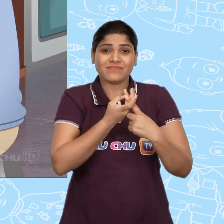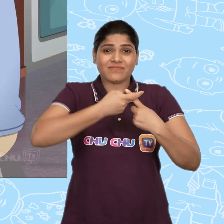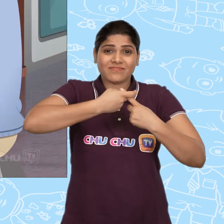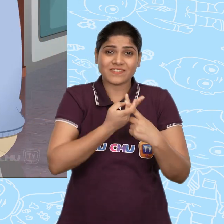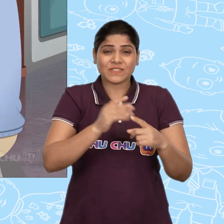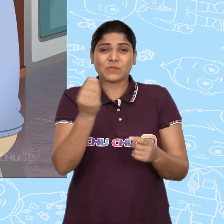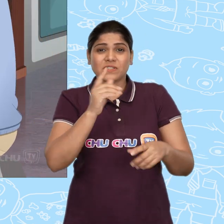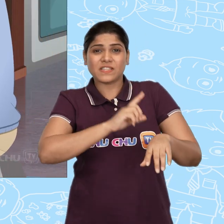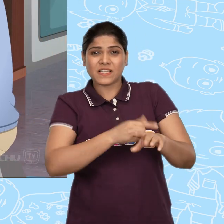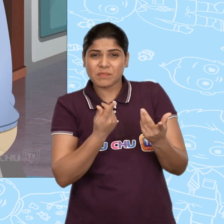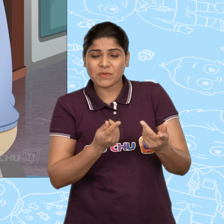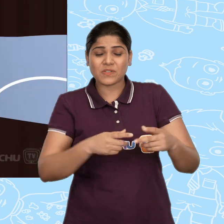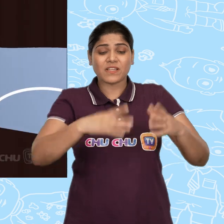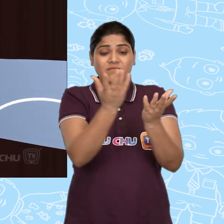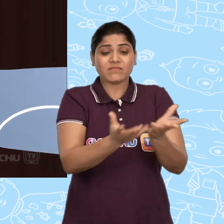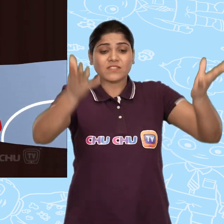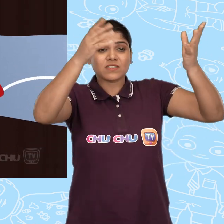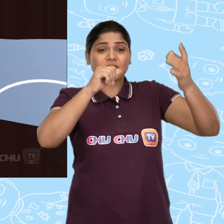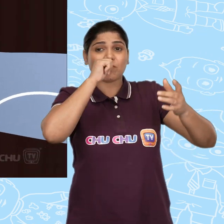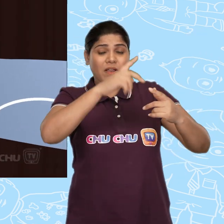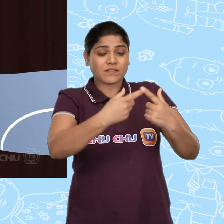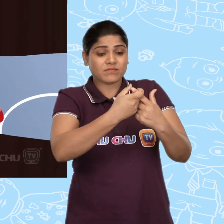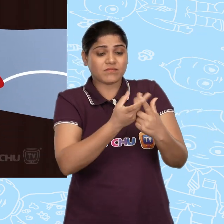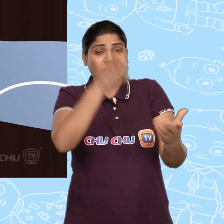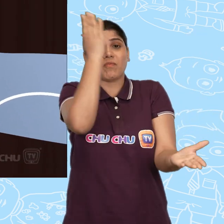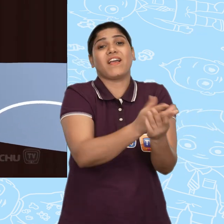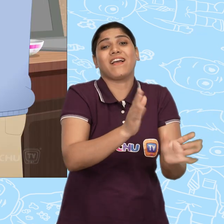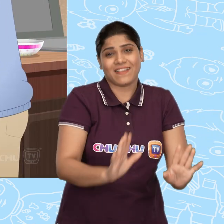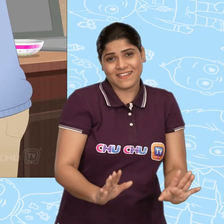और कुछ ही देर में उन्होंने sink से पानी टपकना रोक दिया।